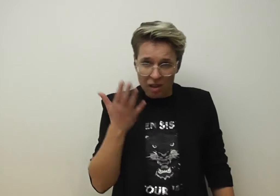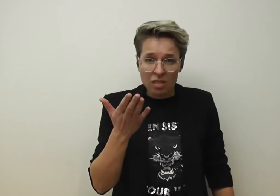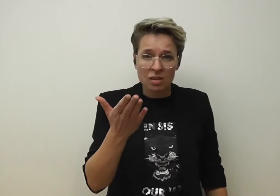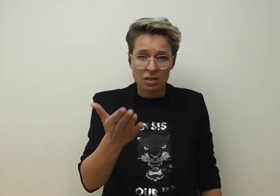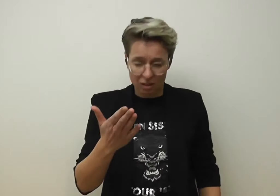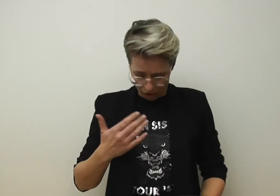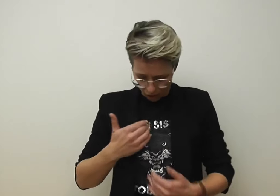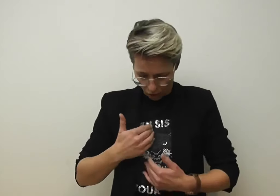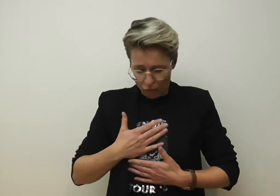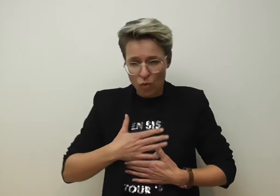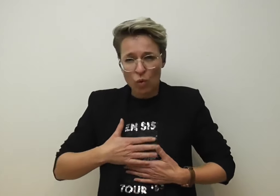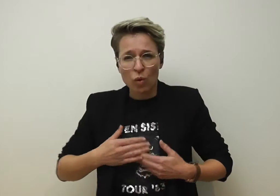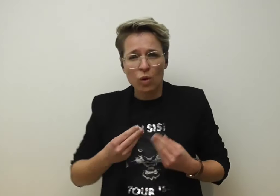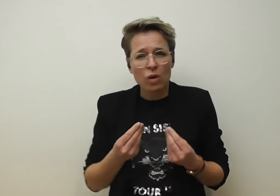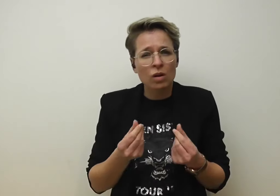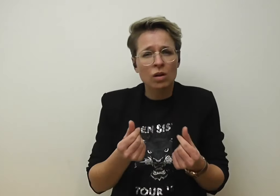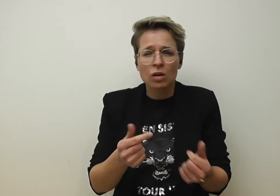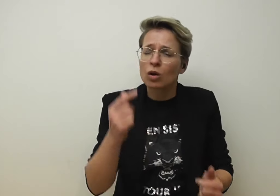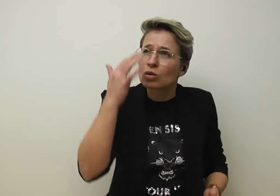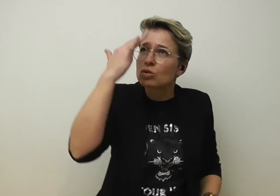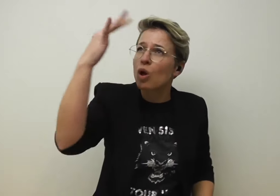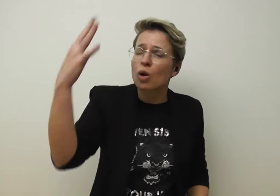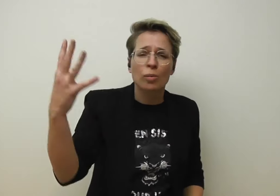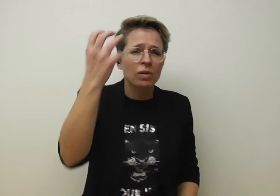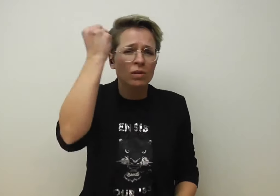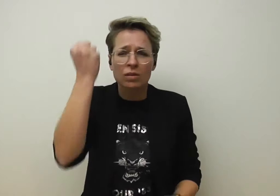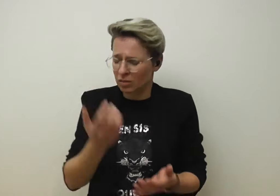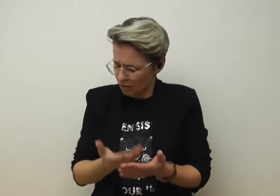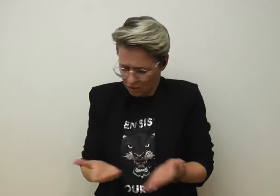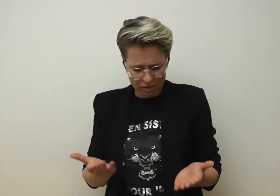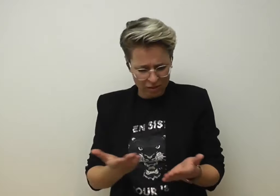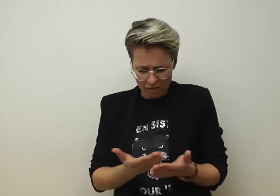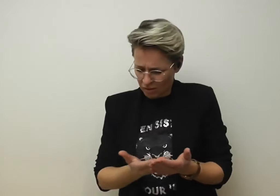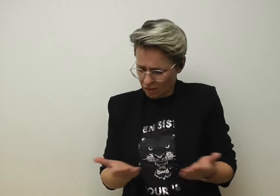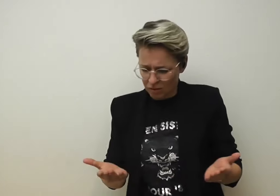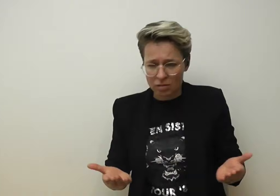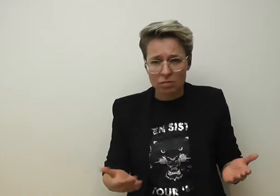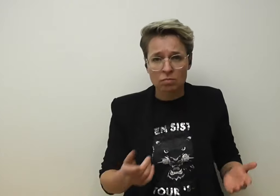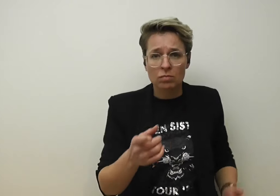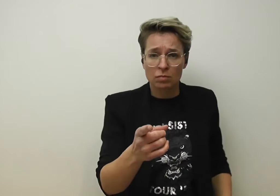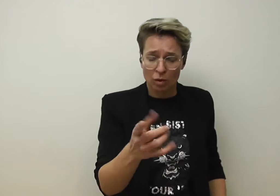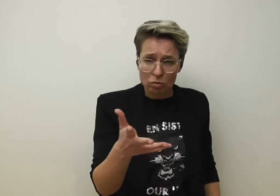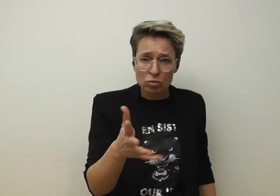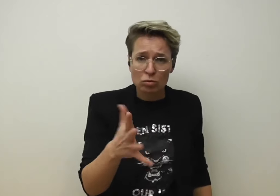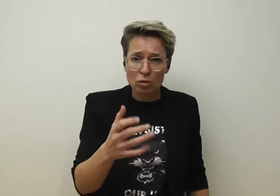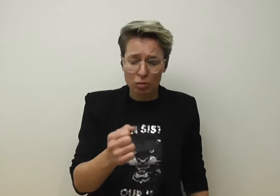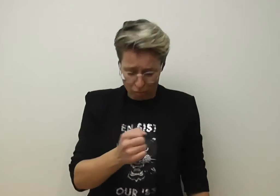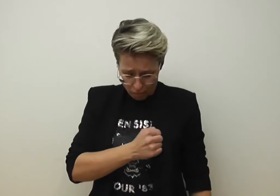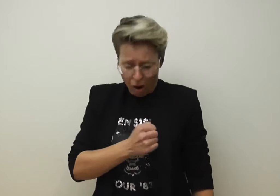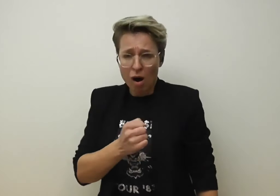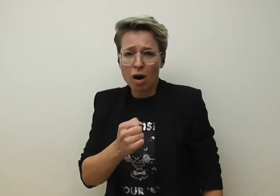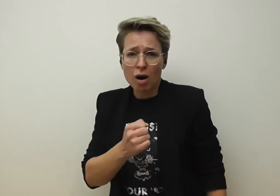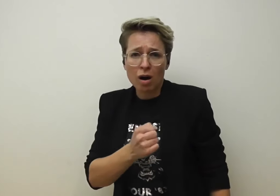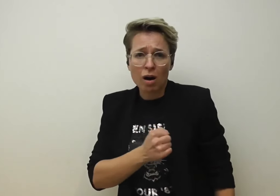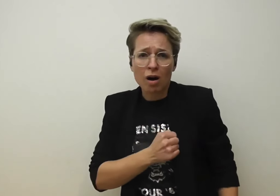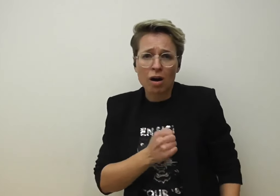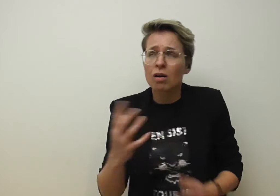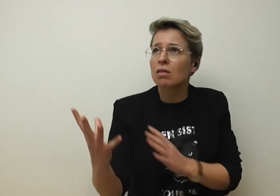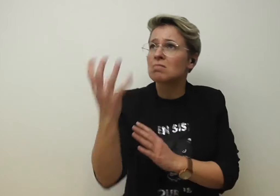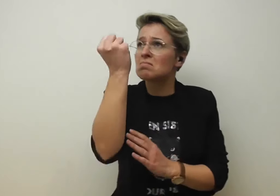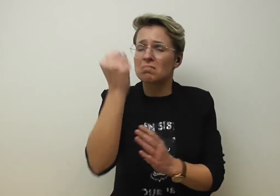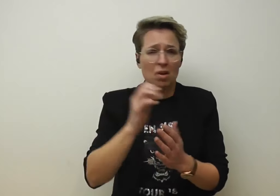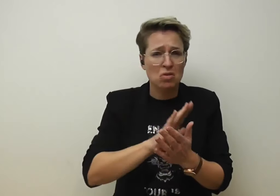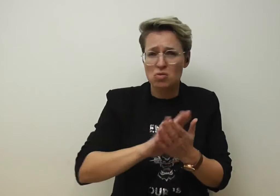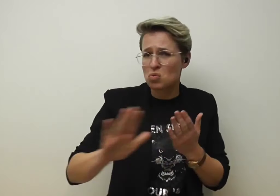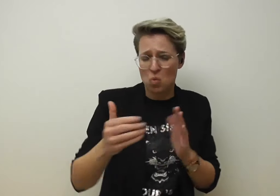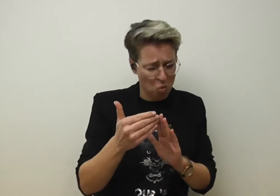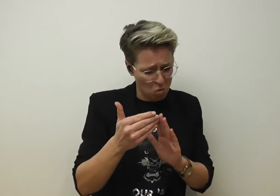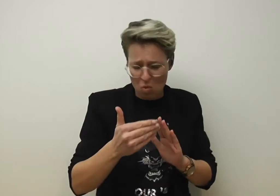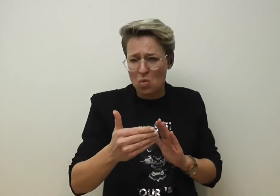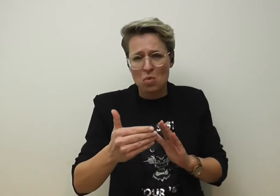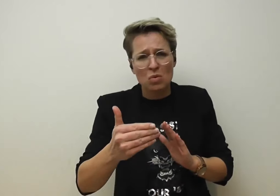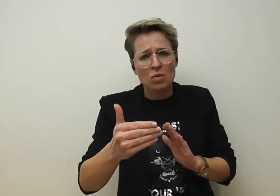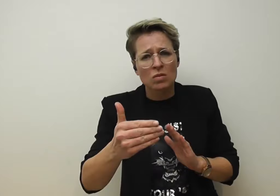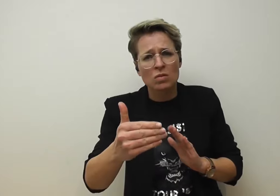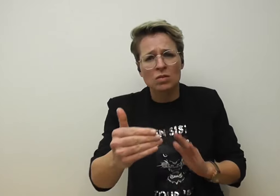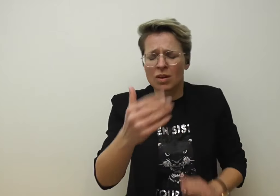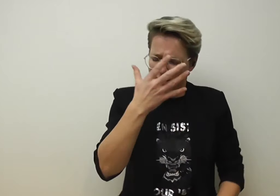Ken je het gevoel dat, dat je droom niet uitkomt Ben je wel eens bang dat het altijd zo blijft